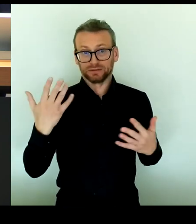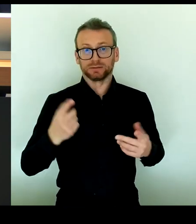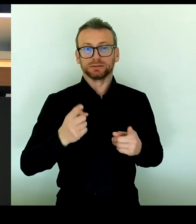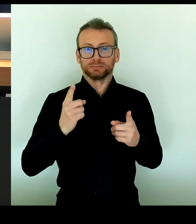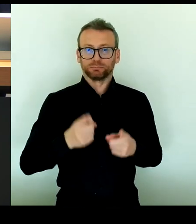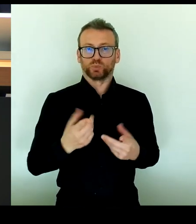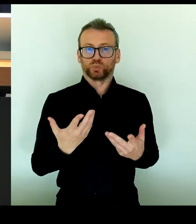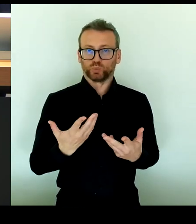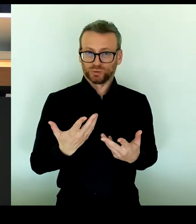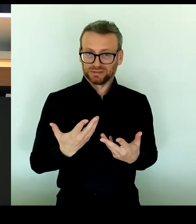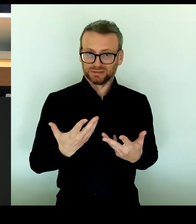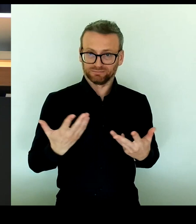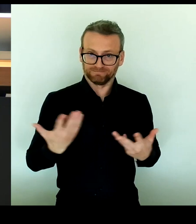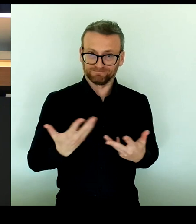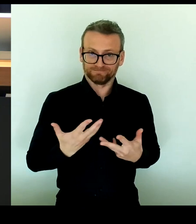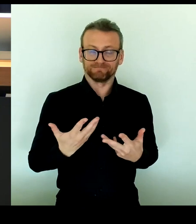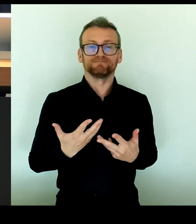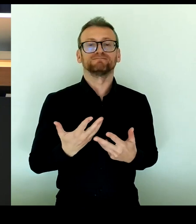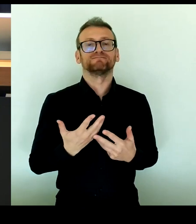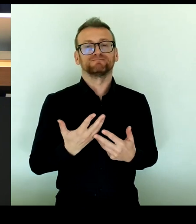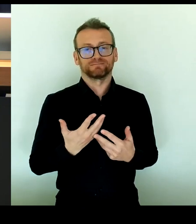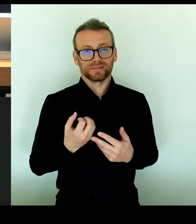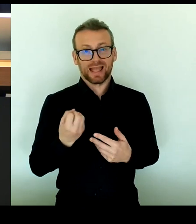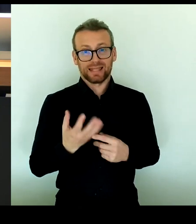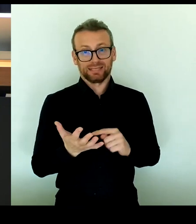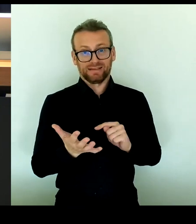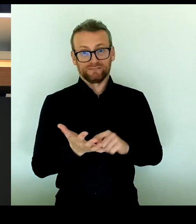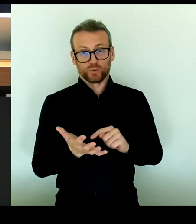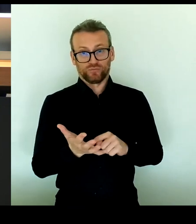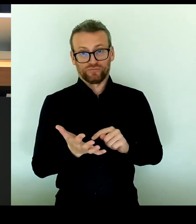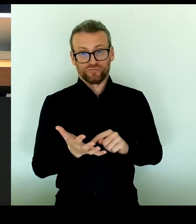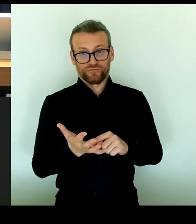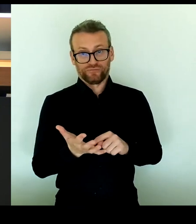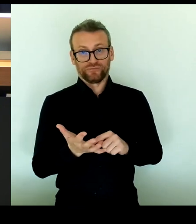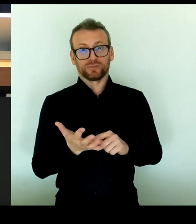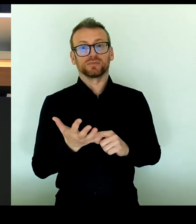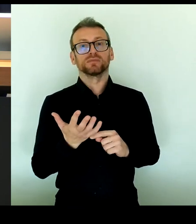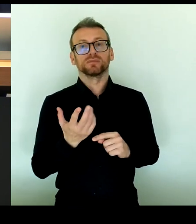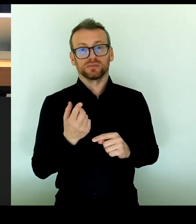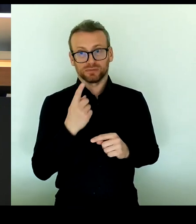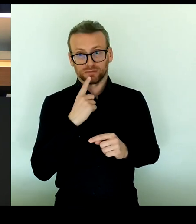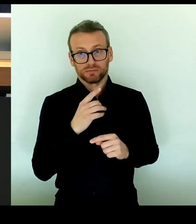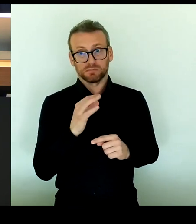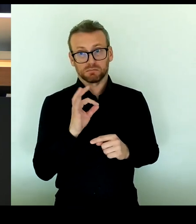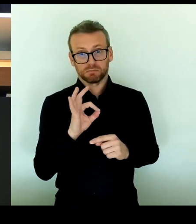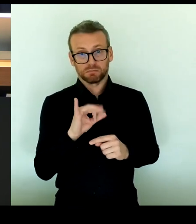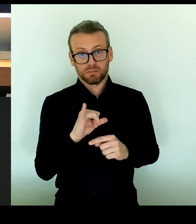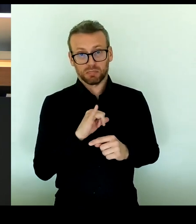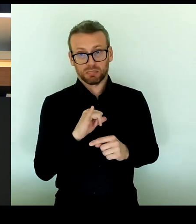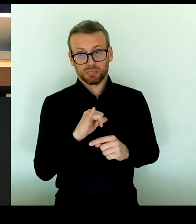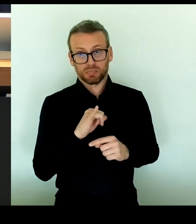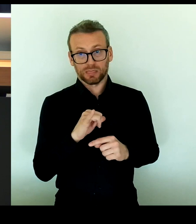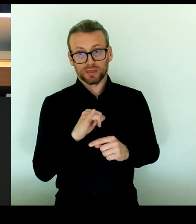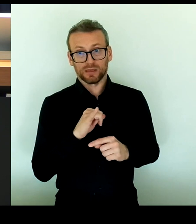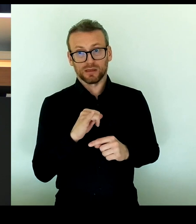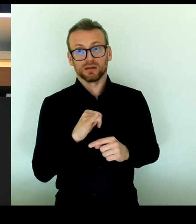obwohl es gerade beim Weg zur Smart City eigentlich ein zentrales Thema werden muss und auch wenn man darüber spricht, dass das Datenschutzrecht jetzt auch